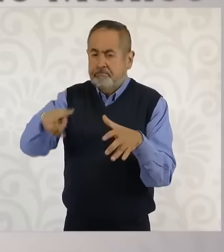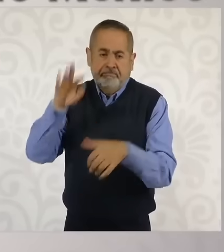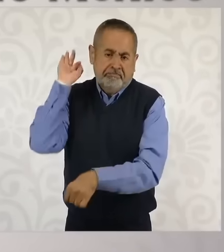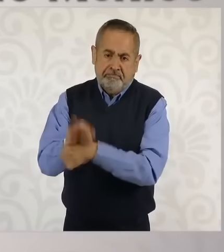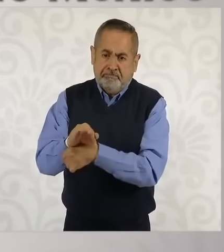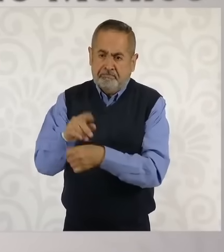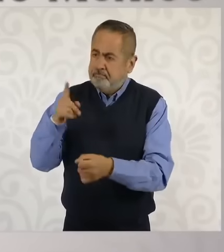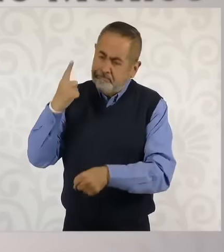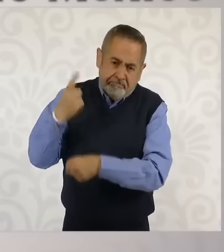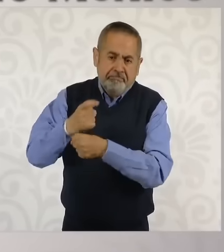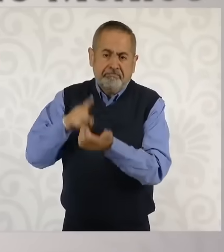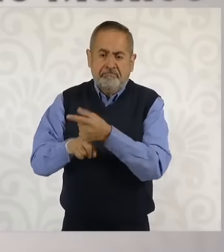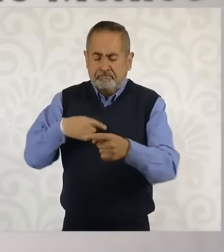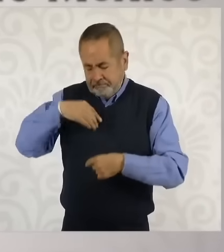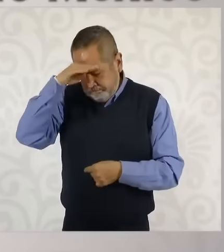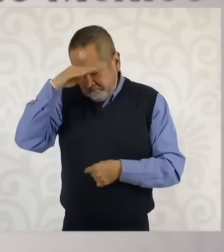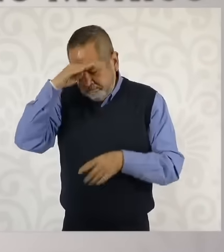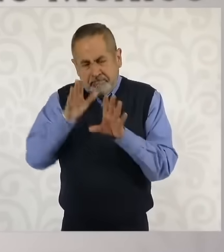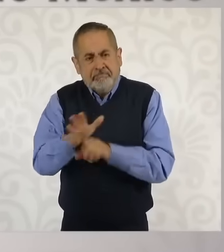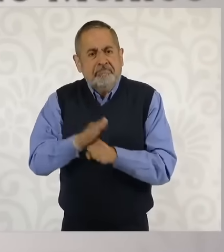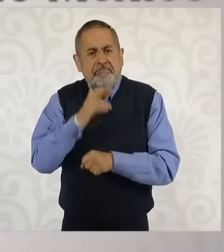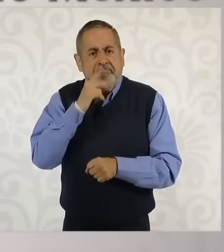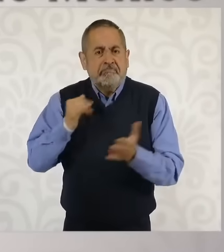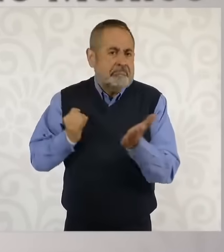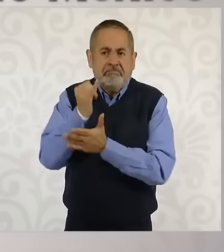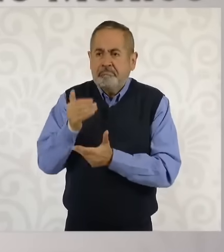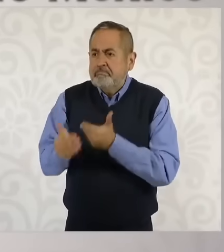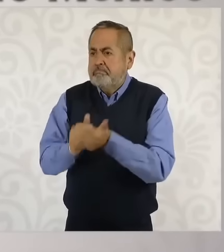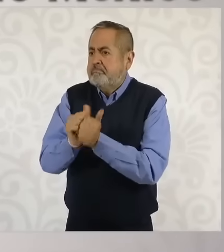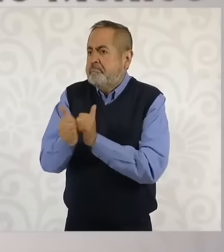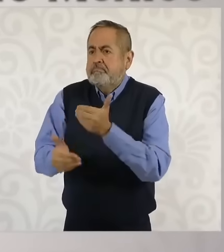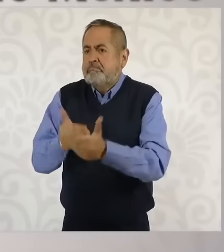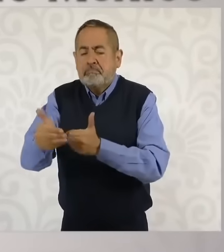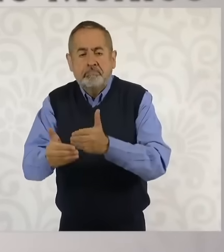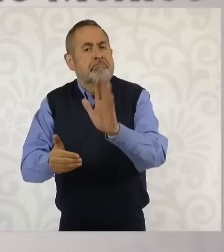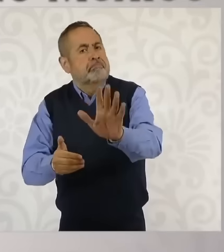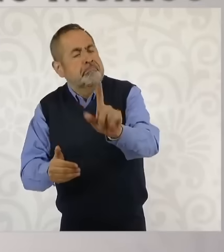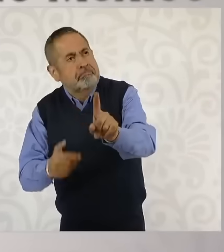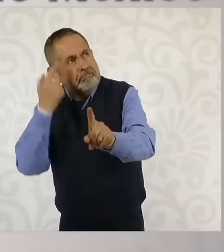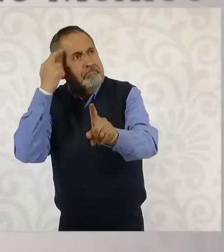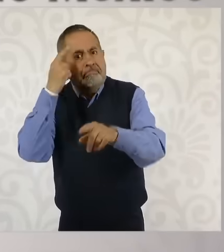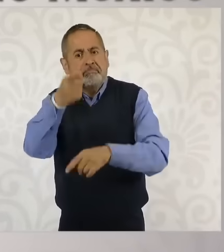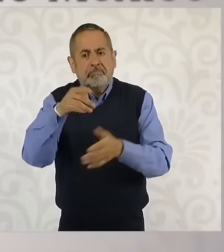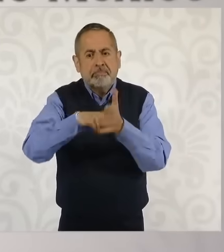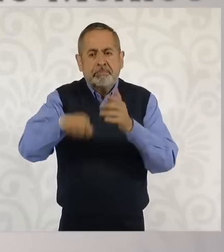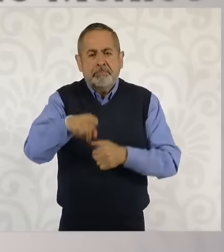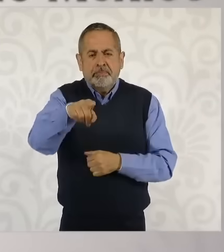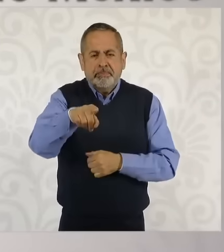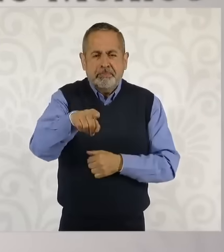y se busca las mejores decisiones para avanzar. Por cierto, salió un que este está muy bueno